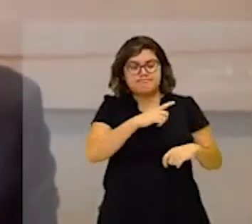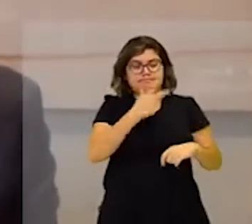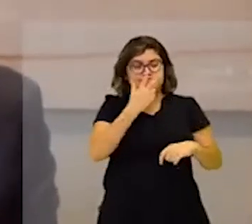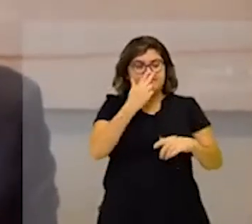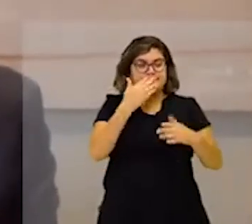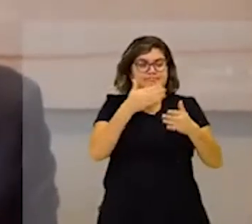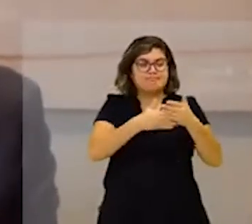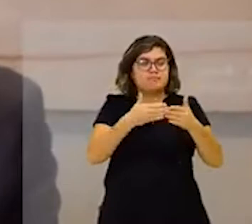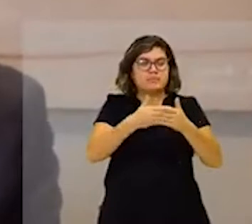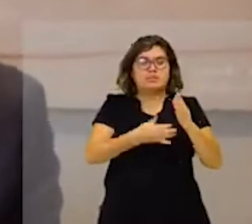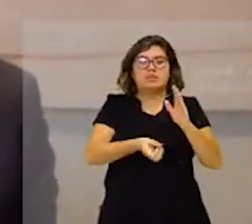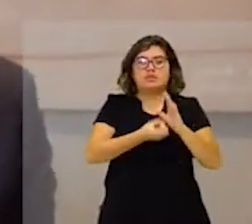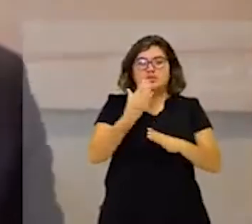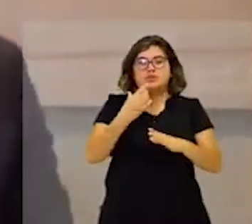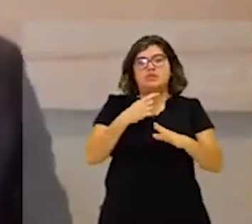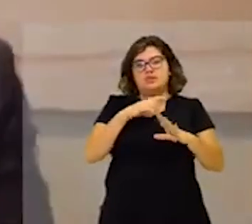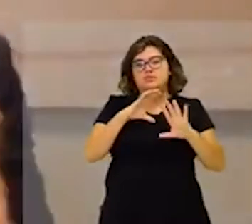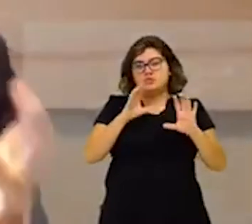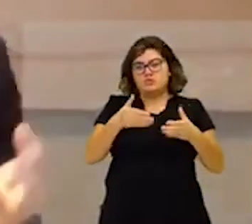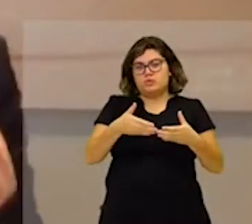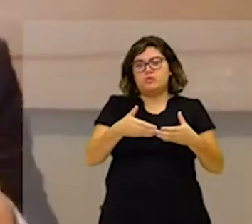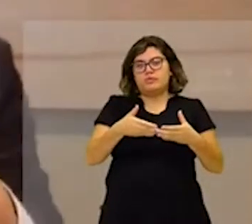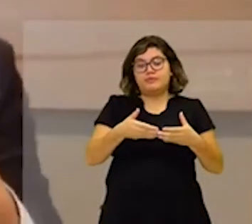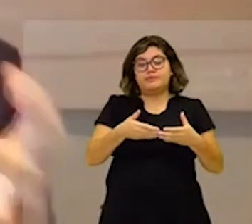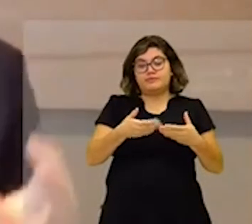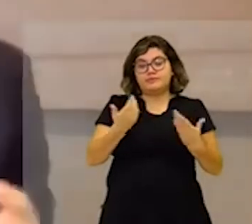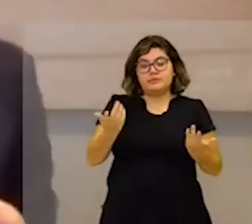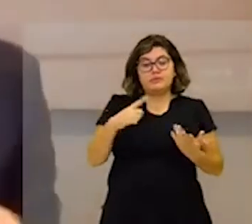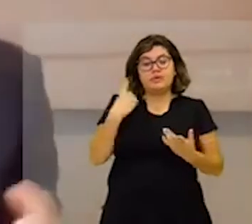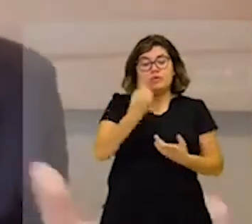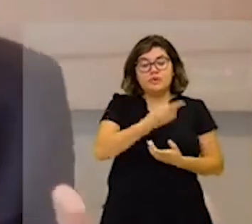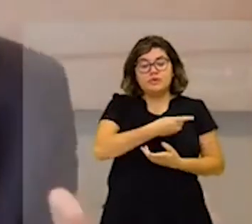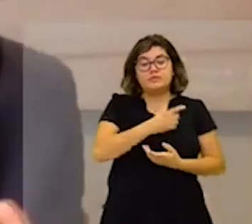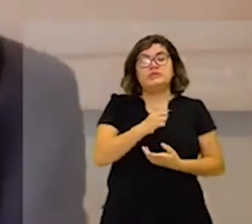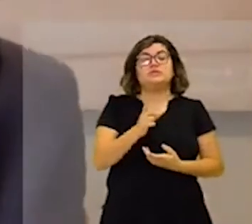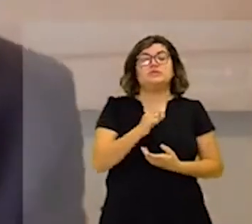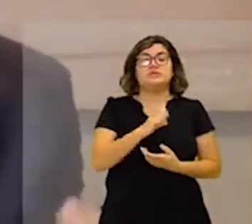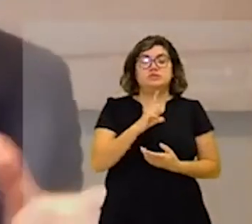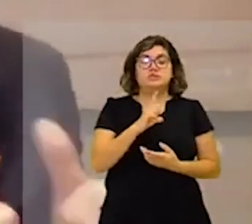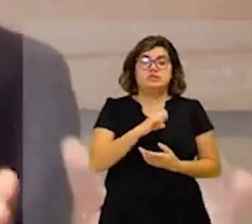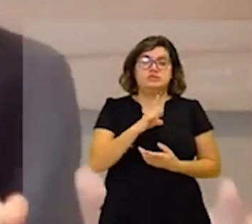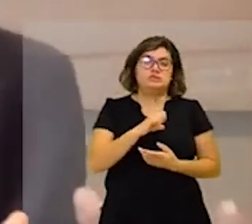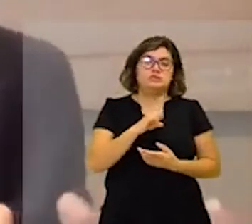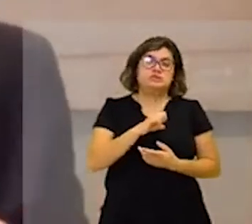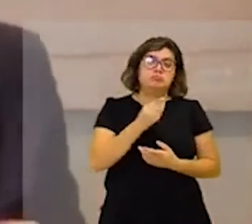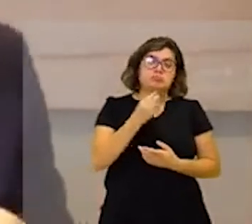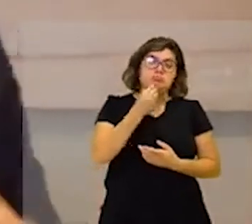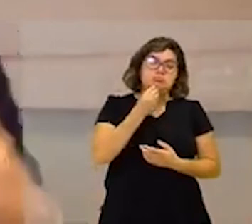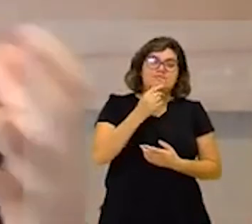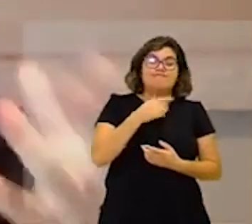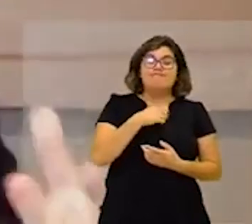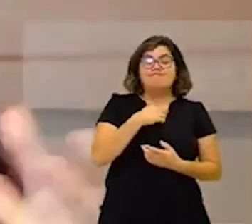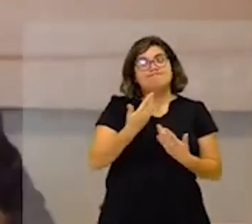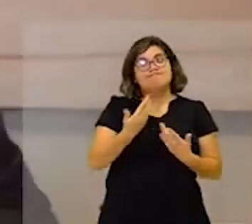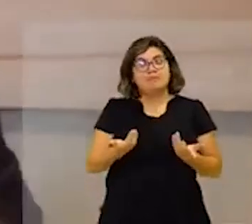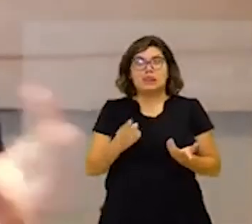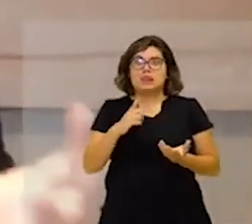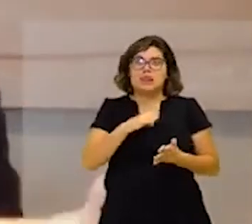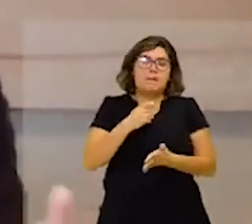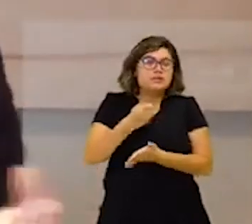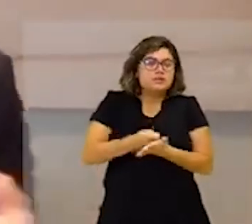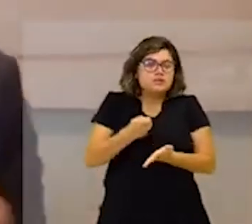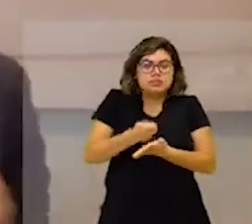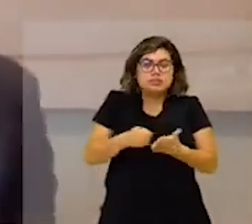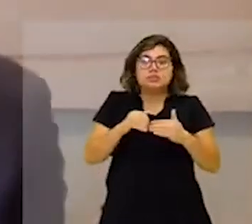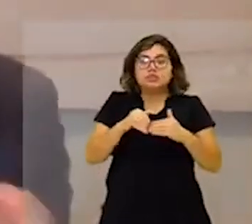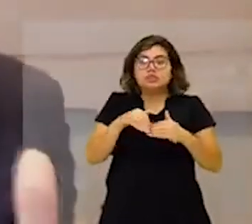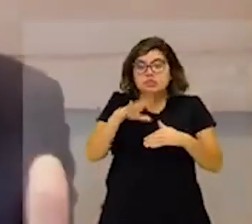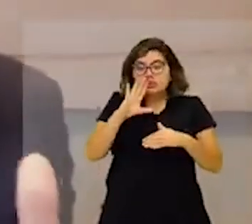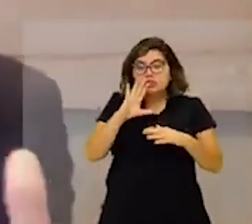candidaturas coletivas né então nós teríamos aí uma exigência talvez maior da burocracia né para